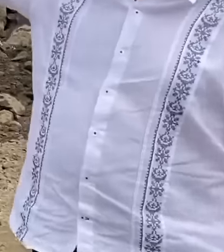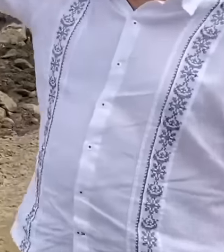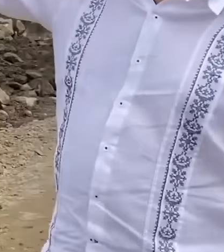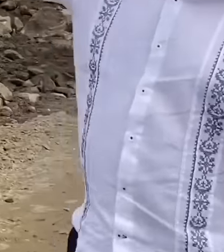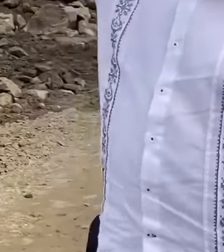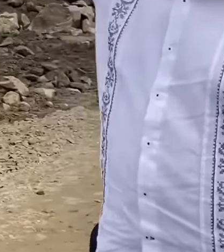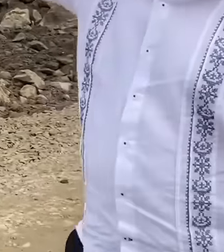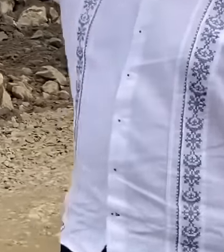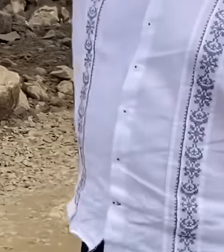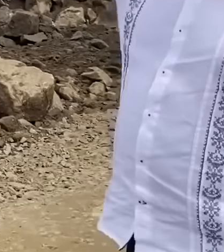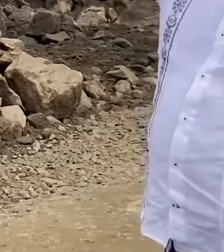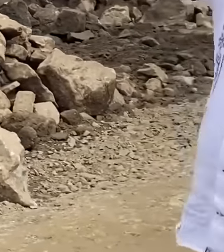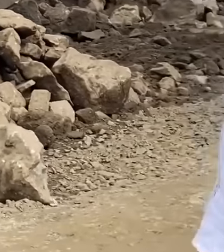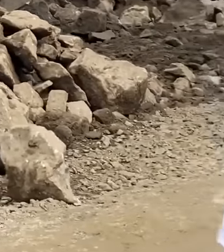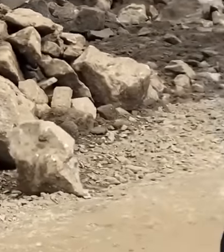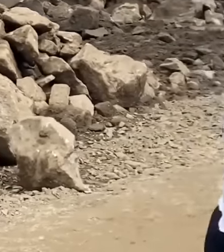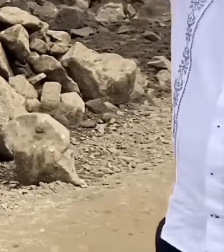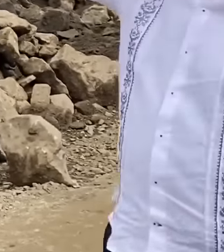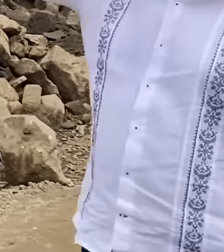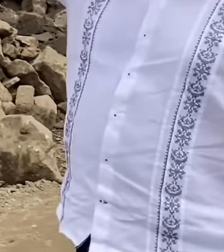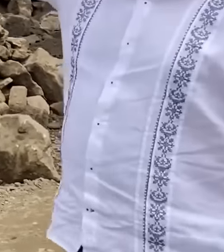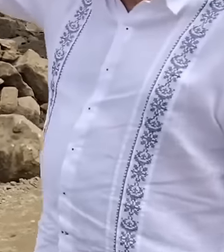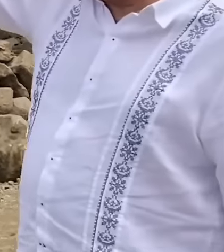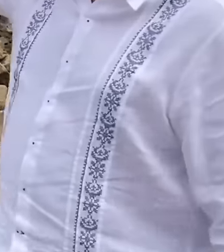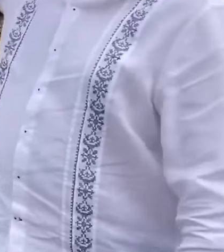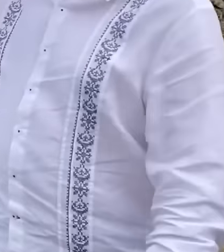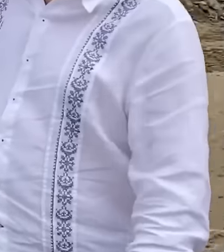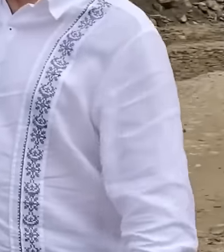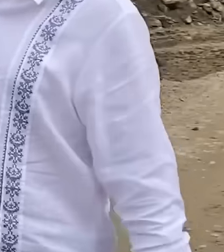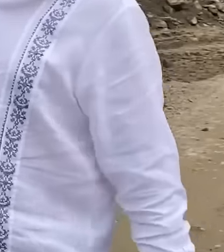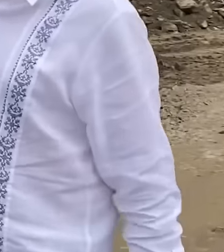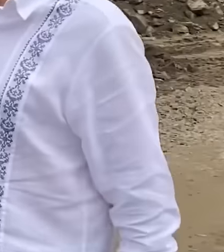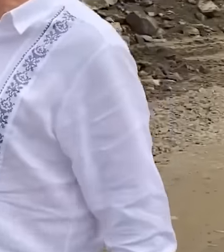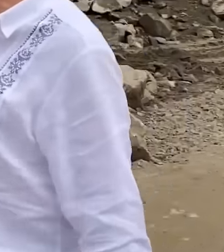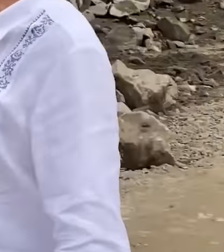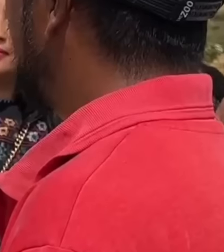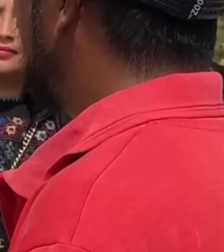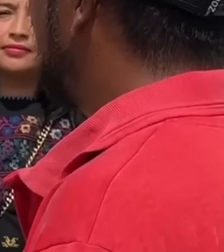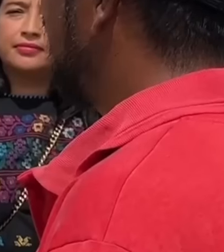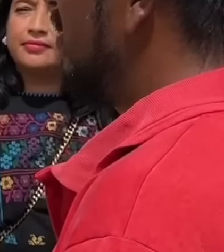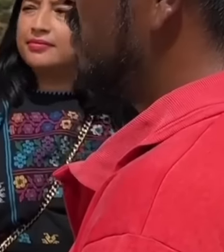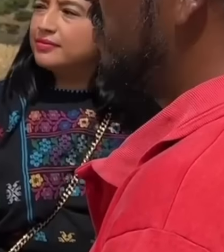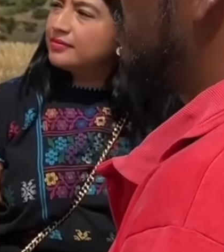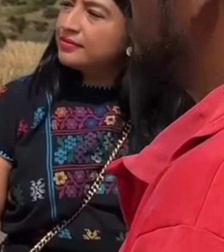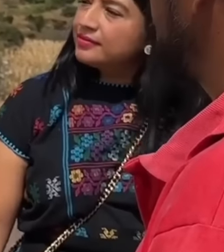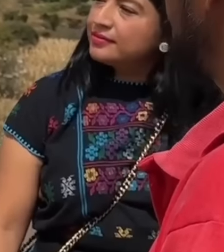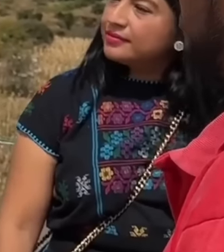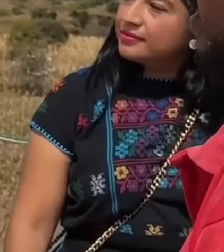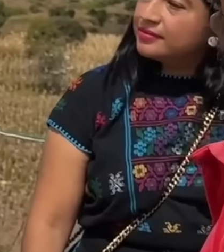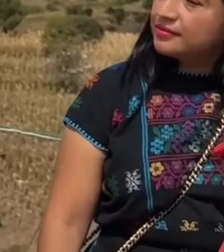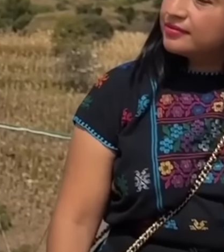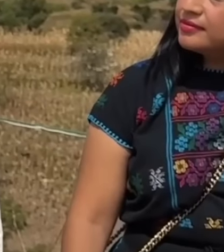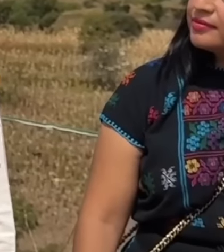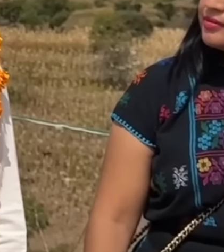comunidades. Hoy ese legado no solo se protege, sino que crece. La presidenta de México toma la